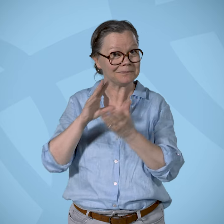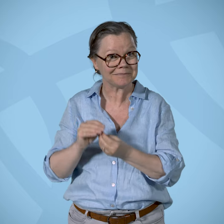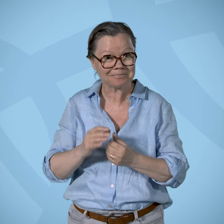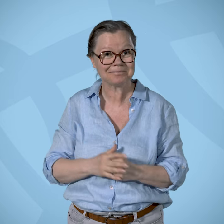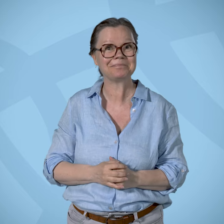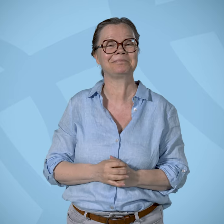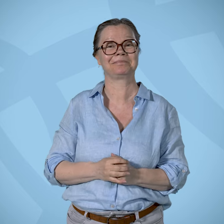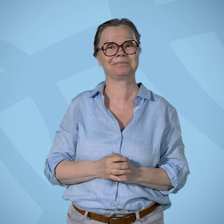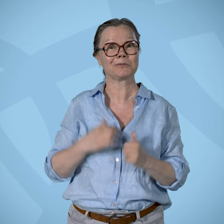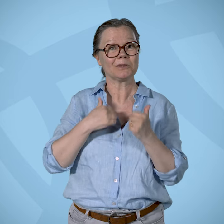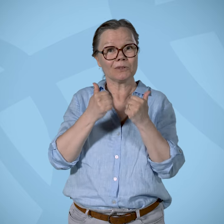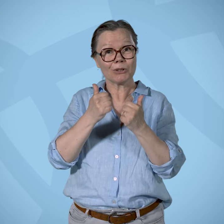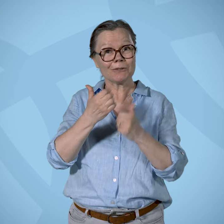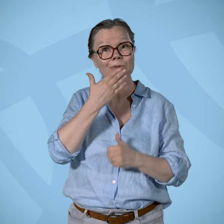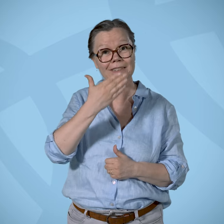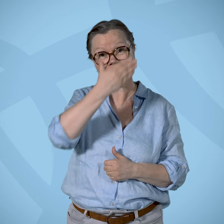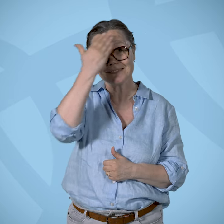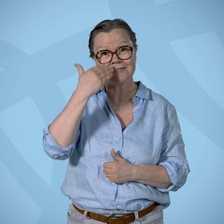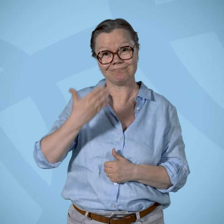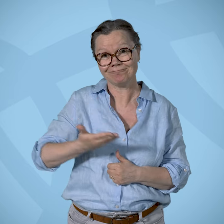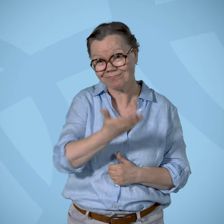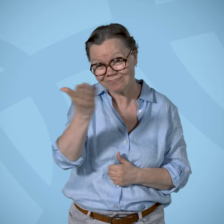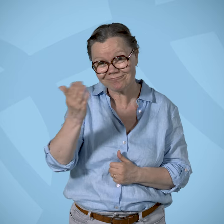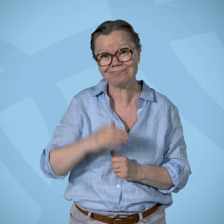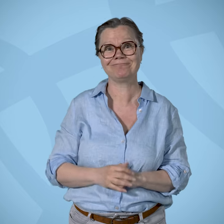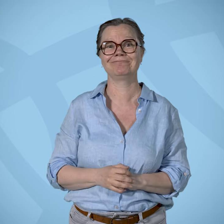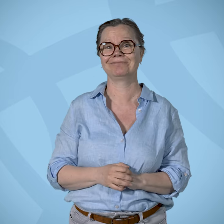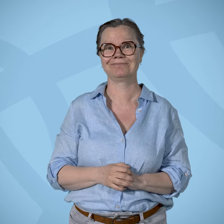Toivotan hyvää kesää aluetyön puolesta!